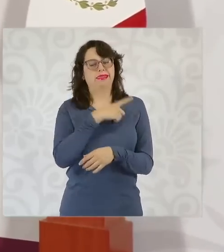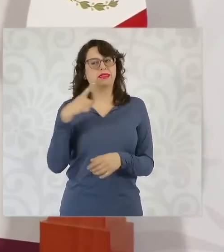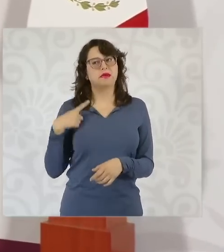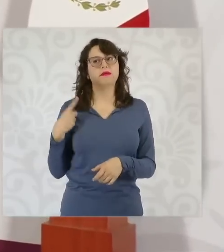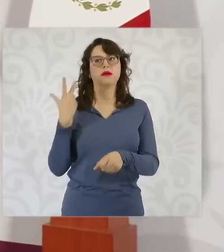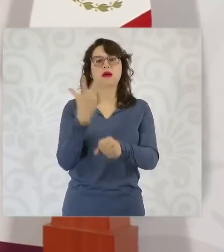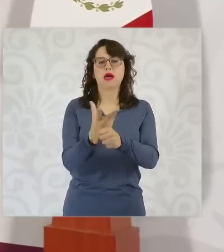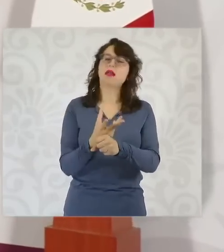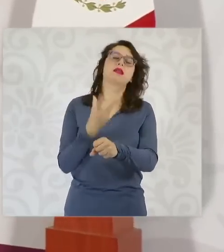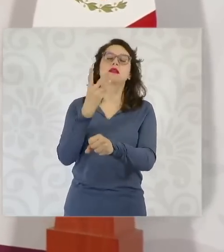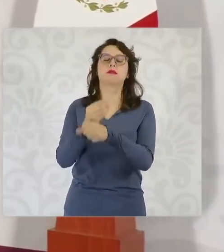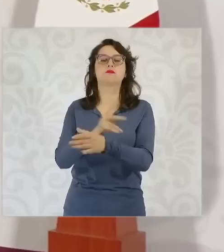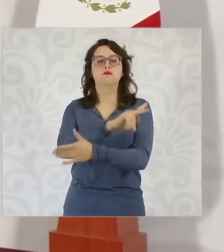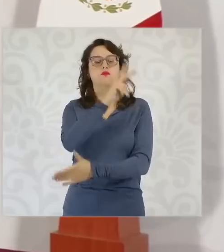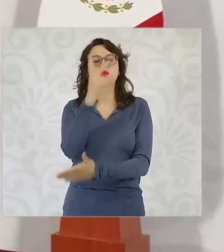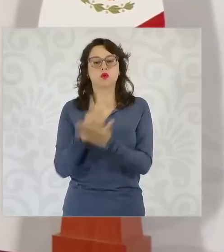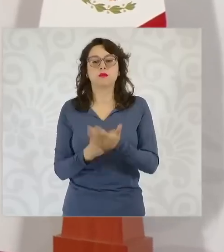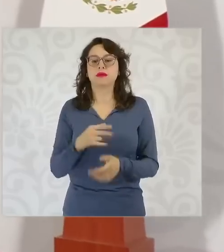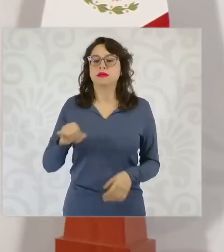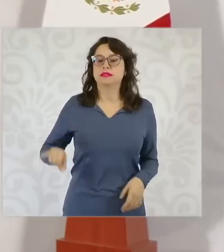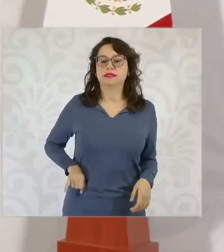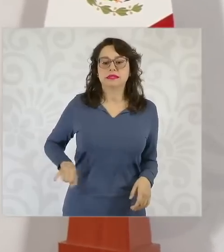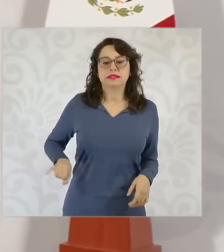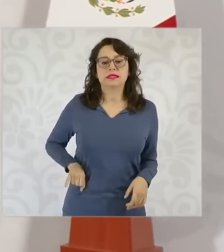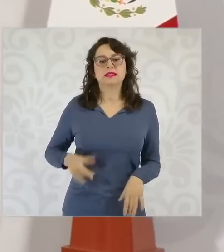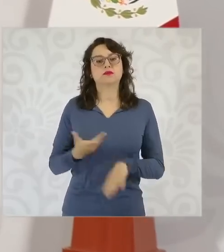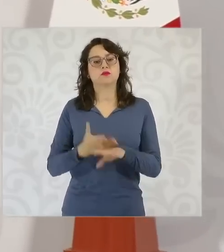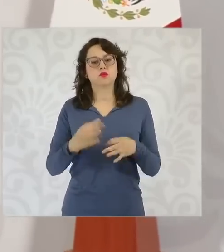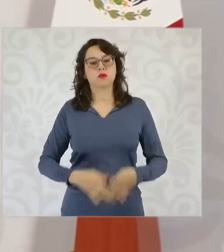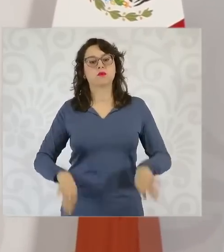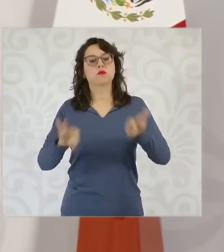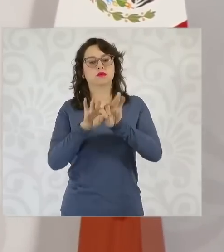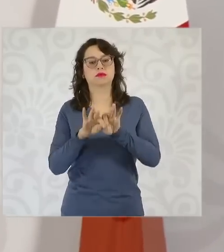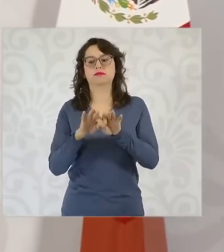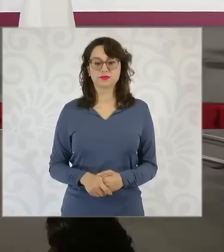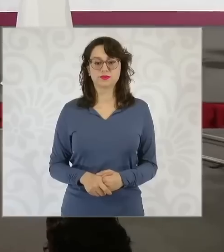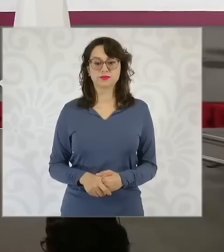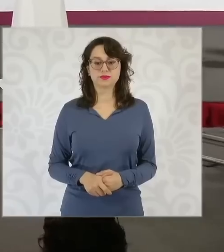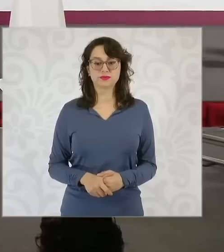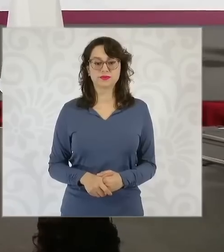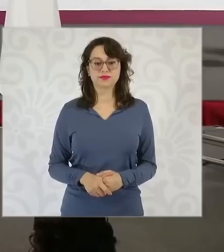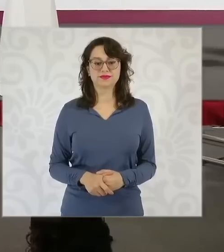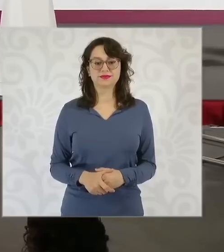programa muy interesante important santísimo y lo va a explicar Jesús con su permiso señora